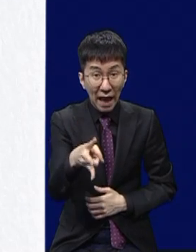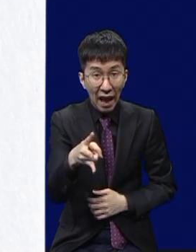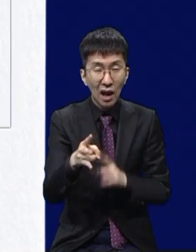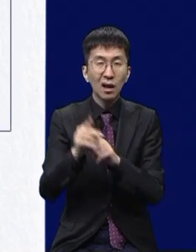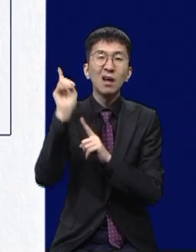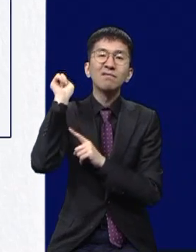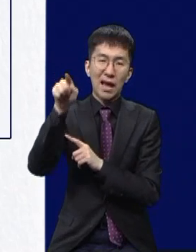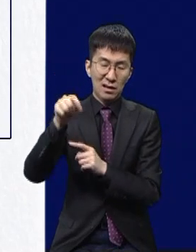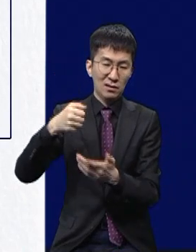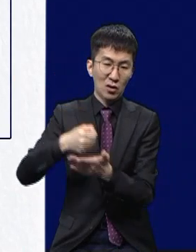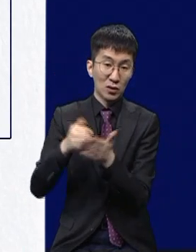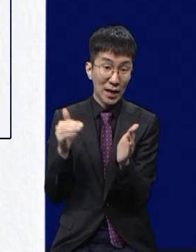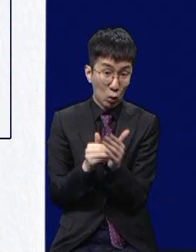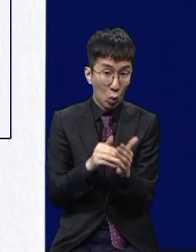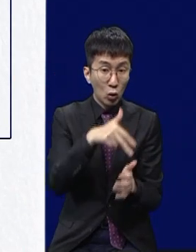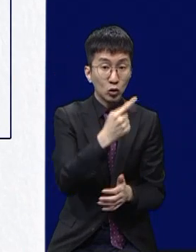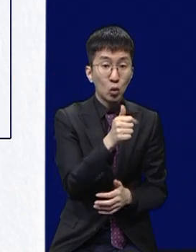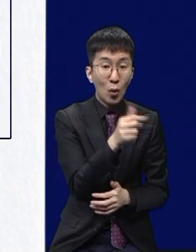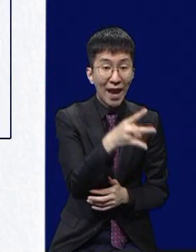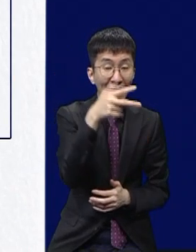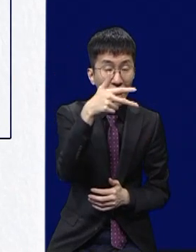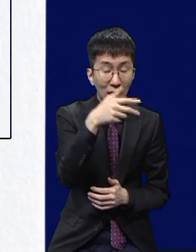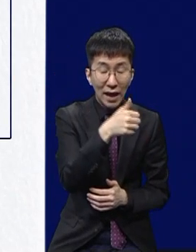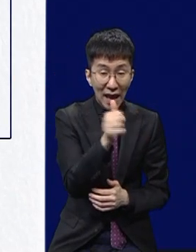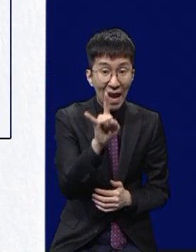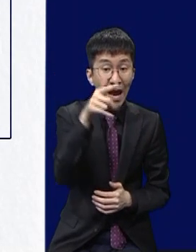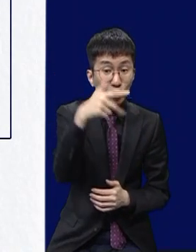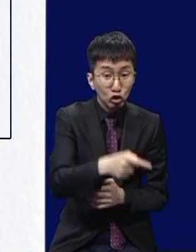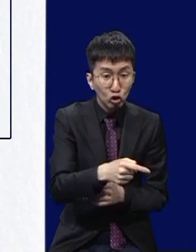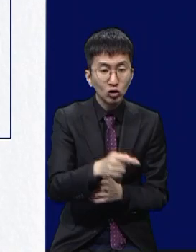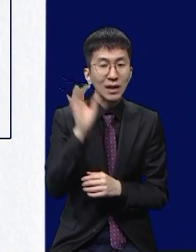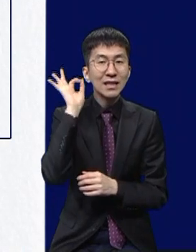조해주 중앙선관위 상임위원회에 대해서는 열흘 뒤까지 재송부해 달라고 했었습니다.